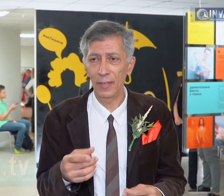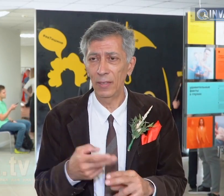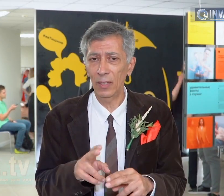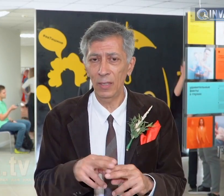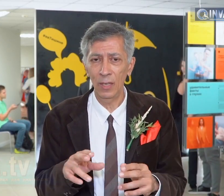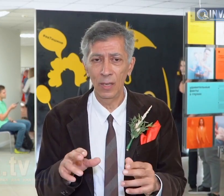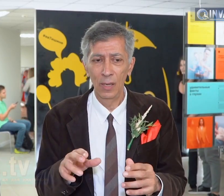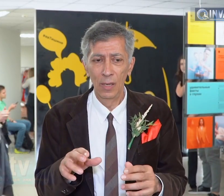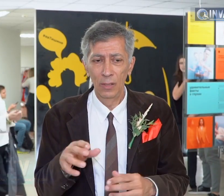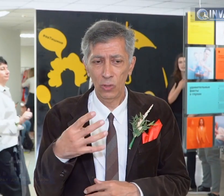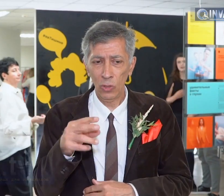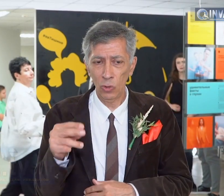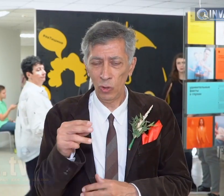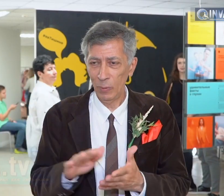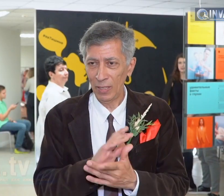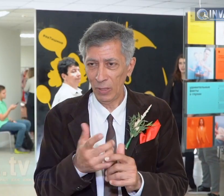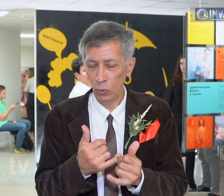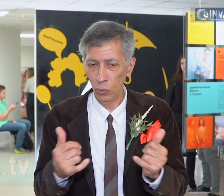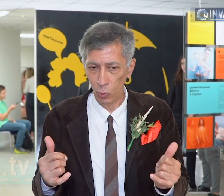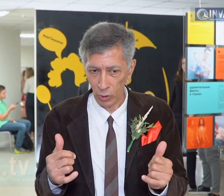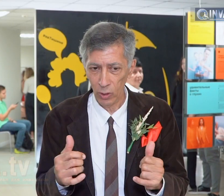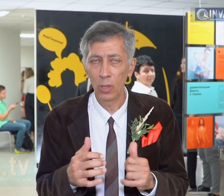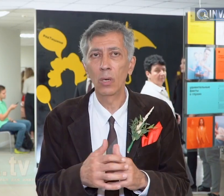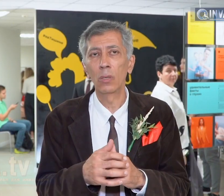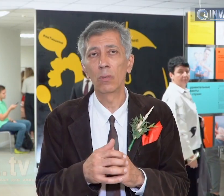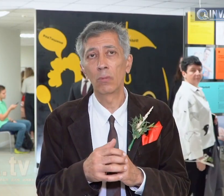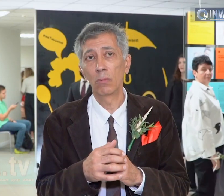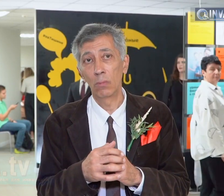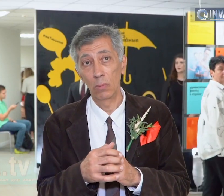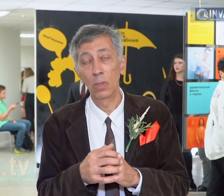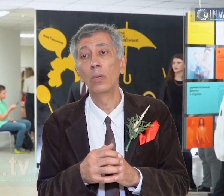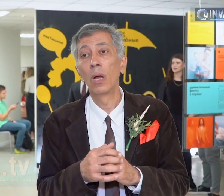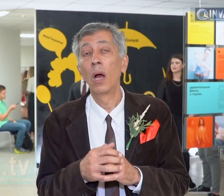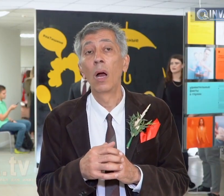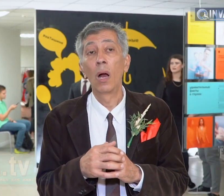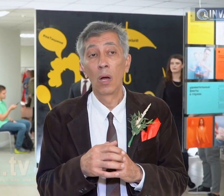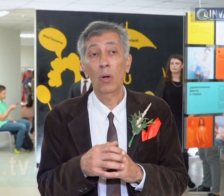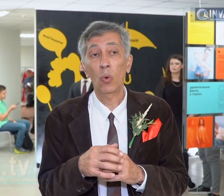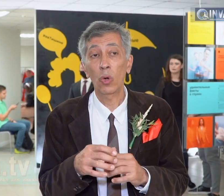каждому неслышащему человеку – это 40 часов в течение года, вот такая услуга.